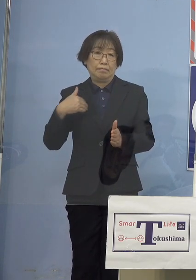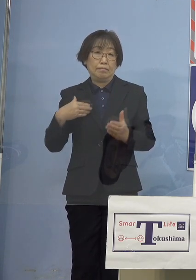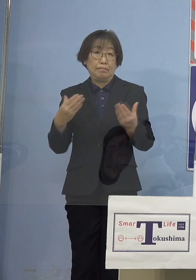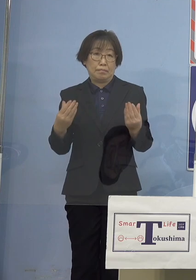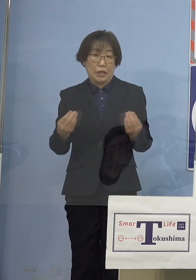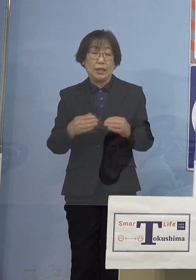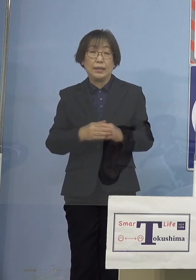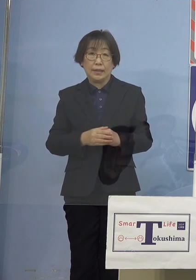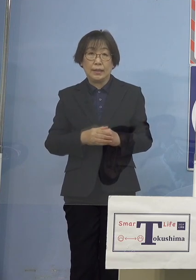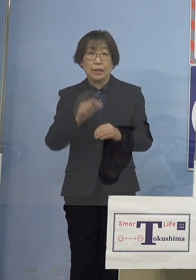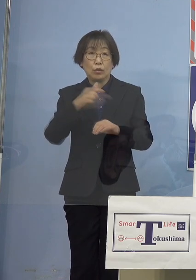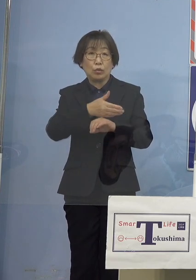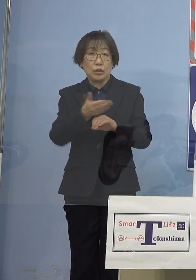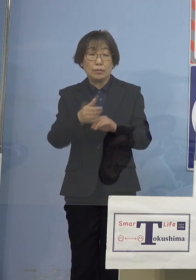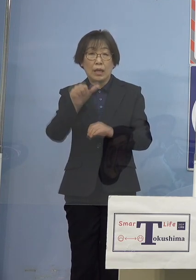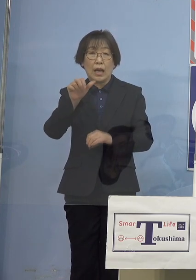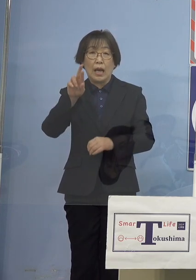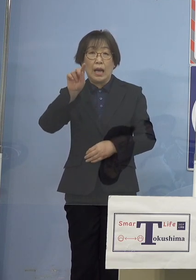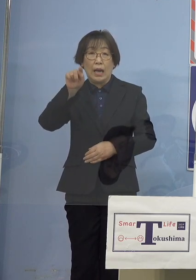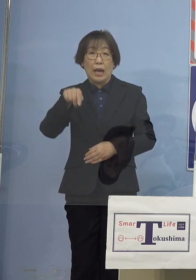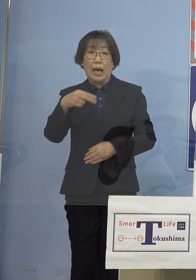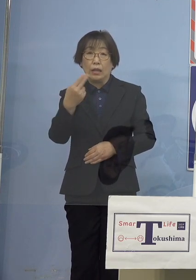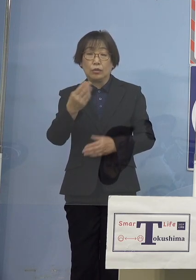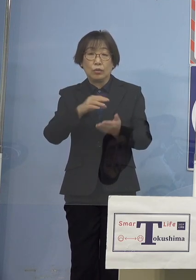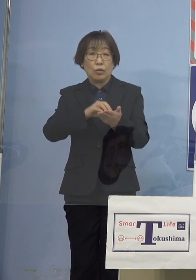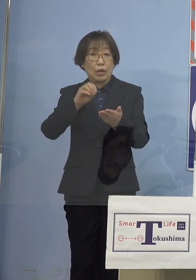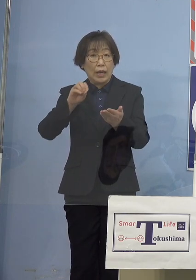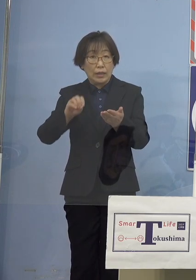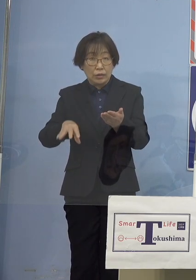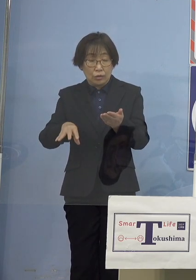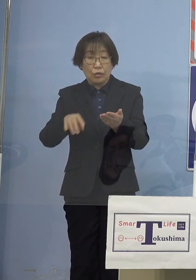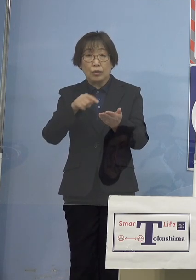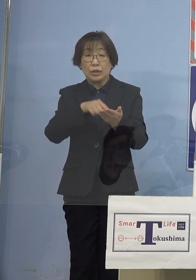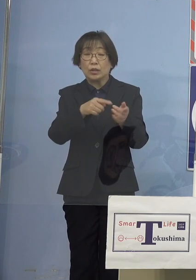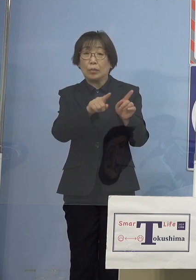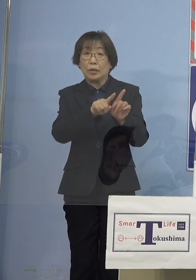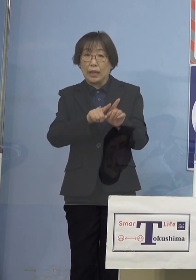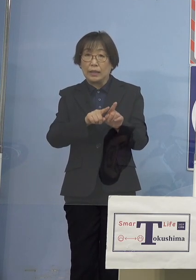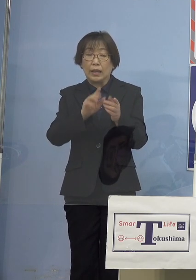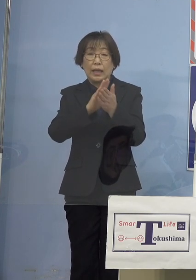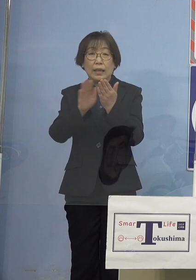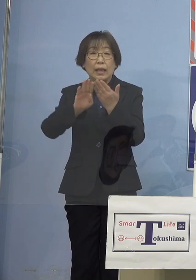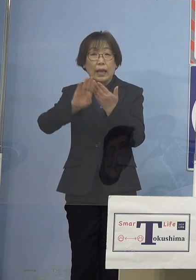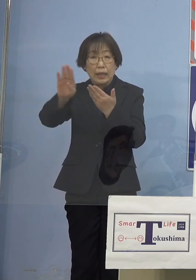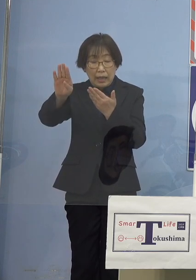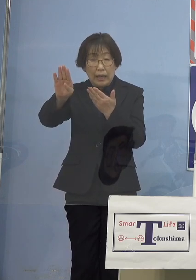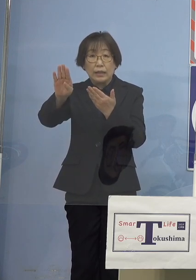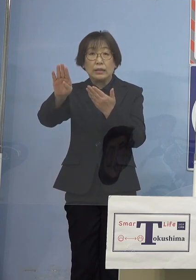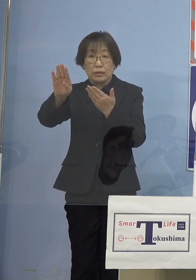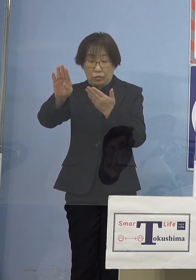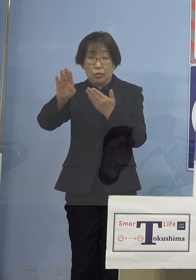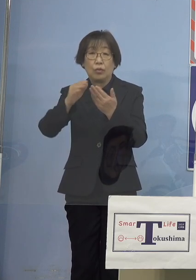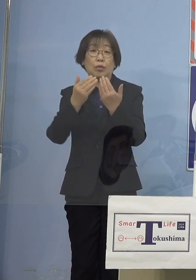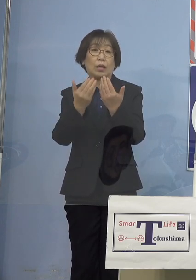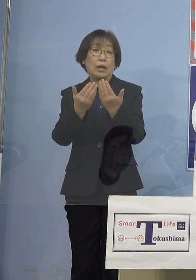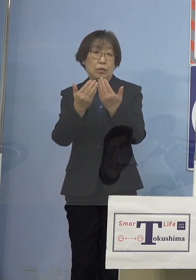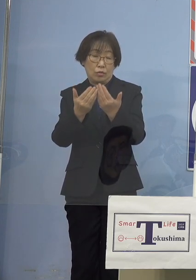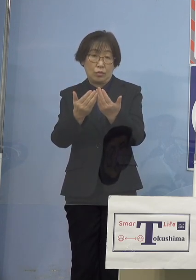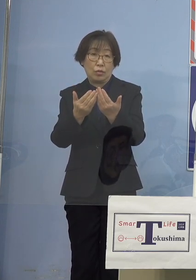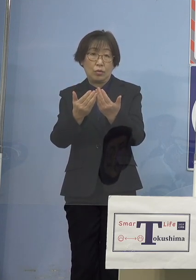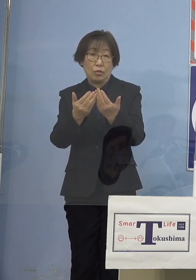「とくしまアラート」解除に伴いまして 県外他校との練習試合、あるいは合宿につきましても